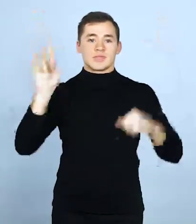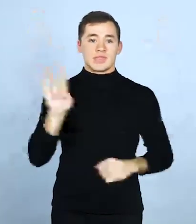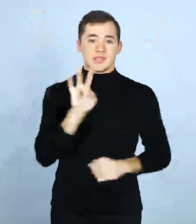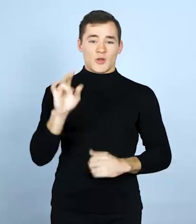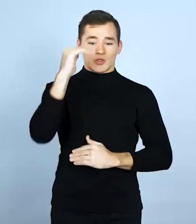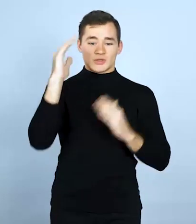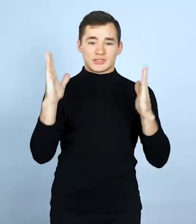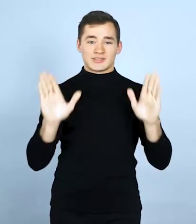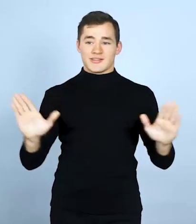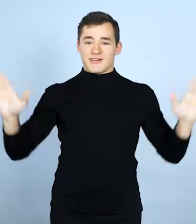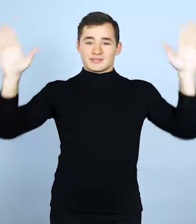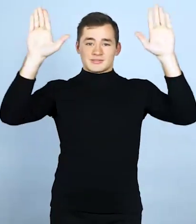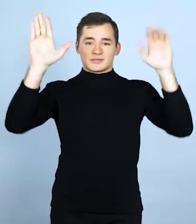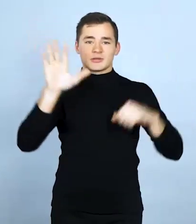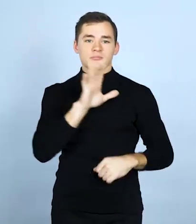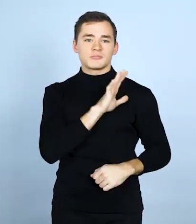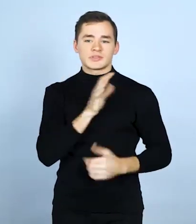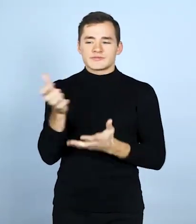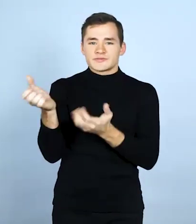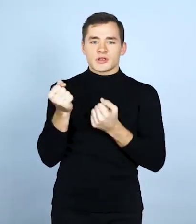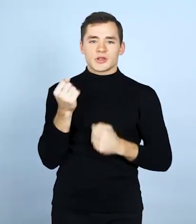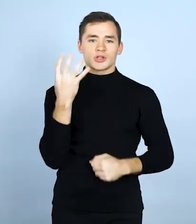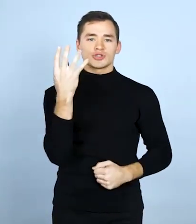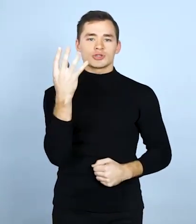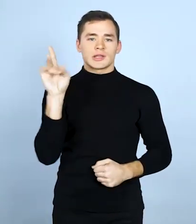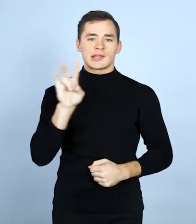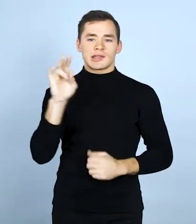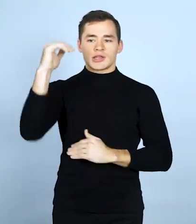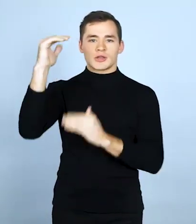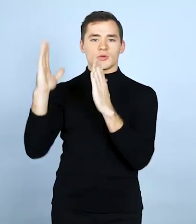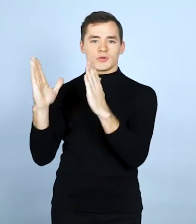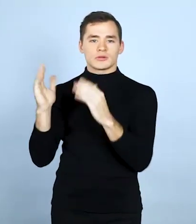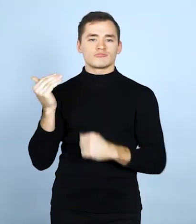были привезены 4 иконы,